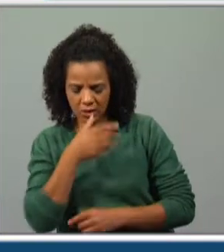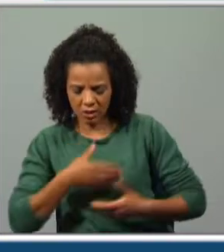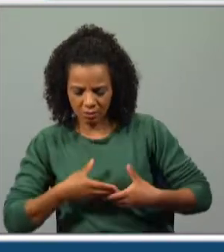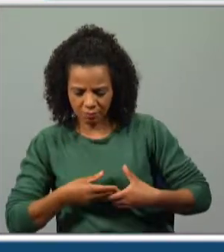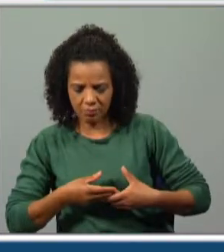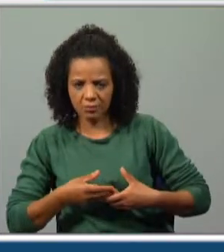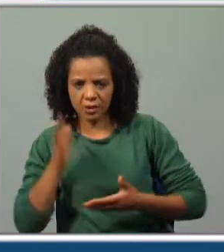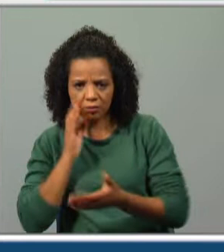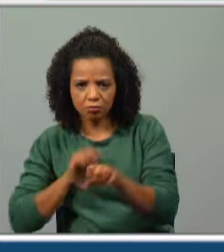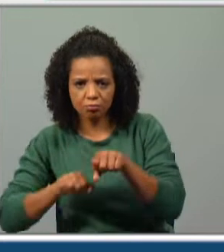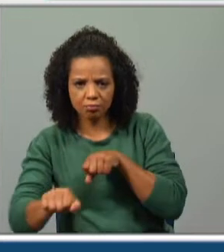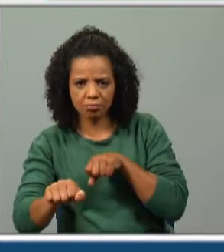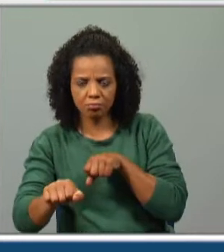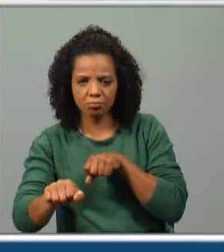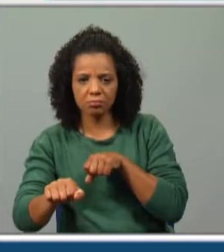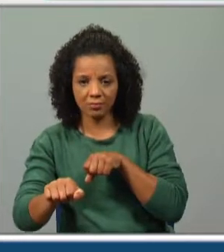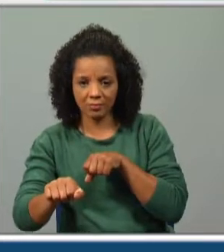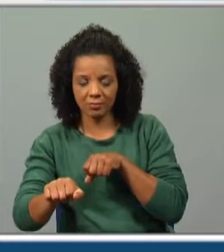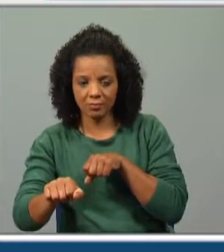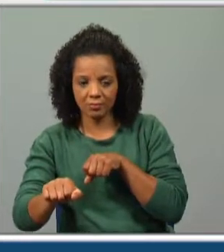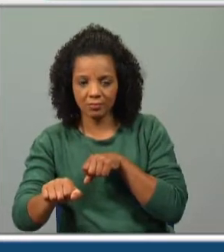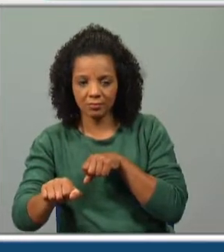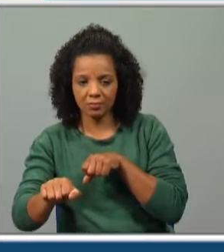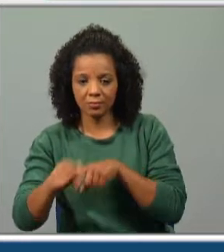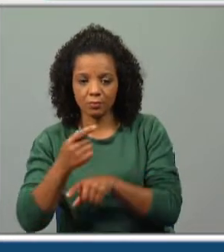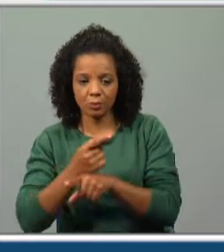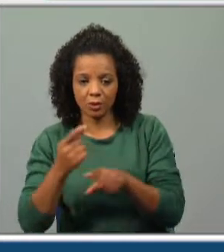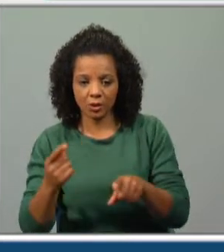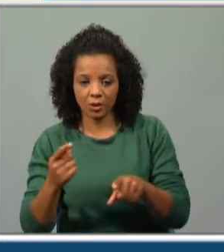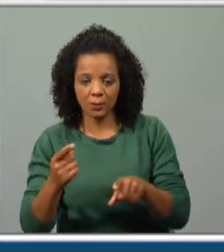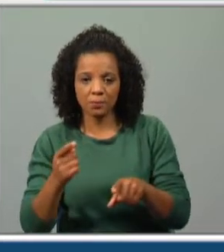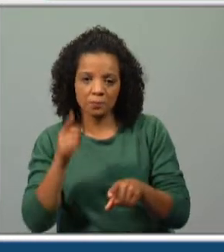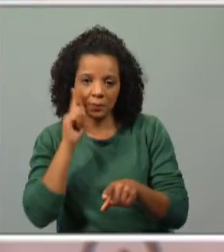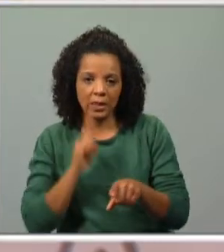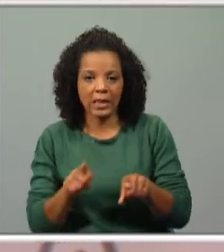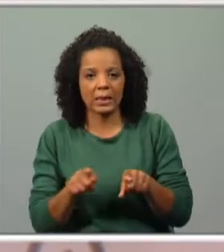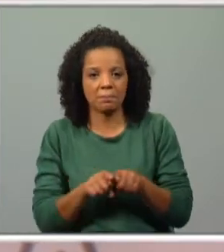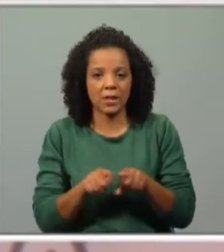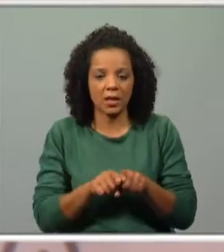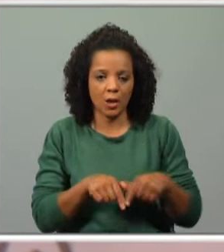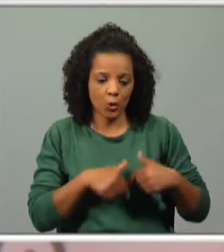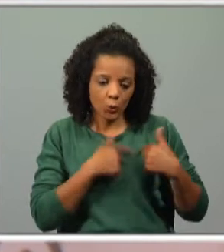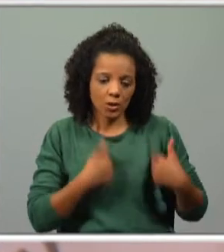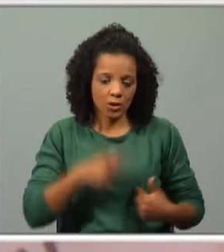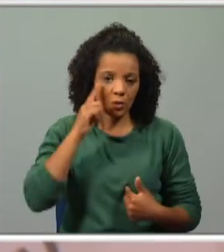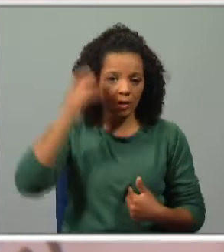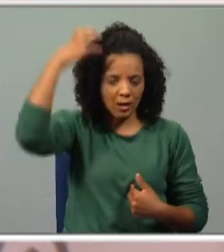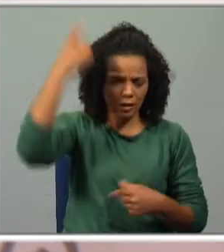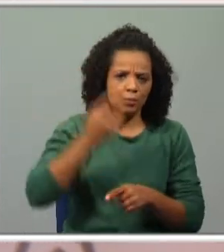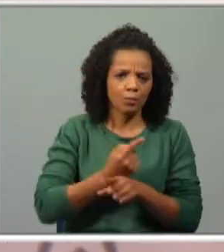crava a serva que tinha ficado irmã do coração da rainha porque porque eram 釘死那個已經成為姐姐的僕人女王的心，因為他們是